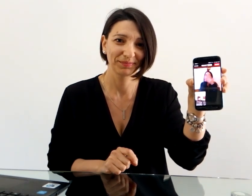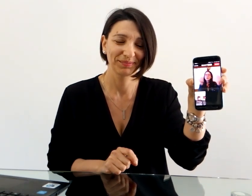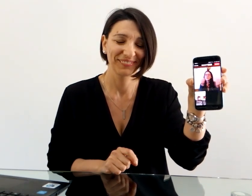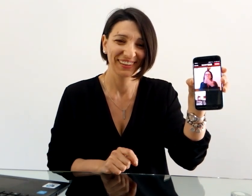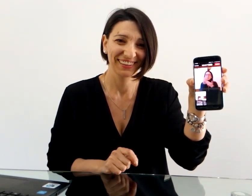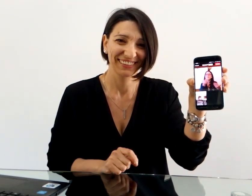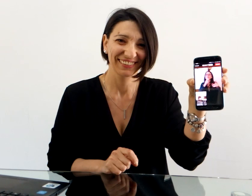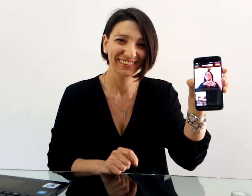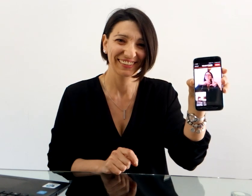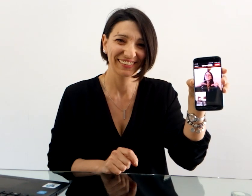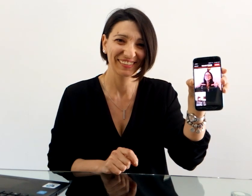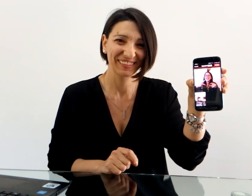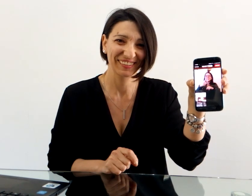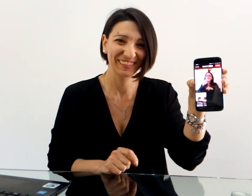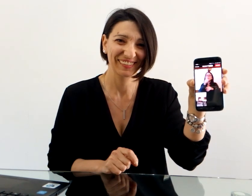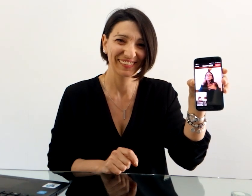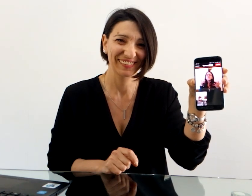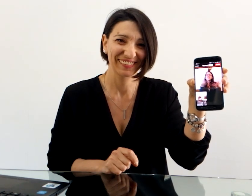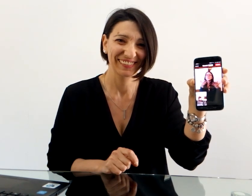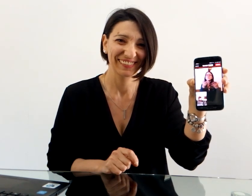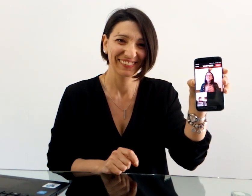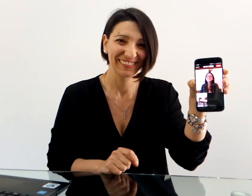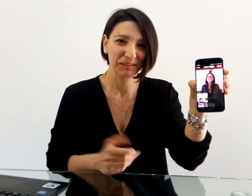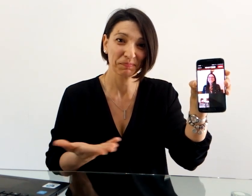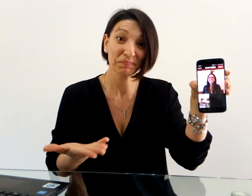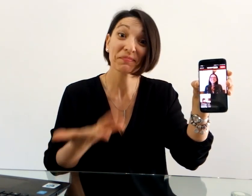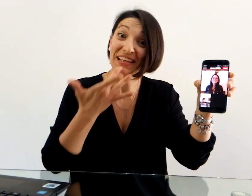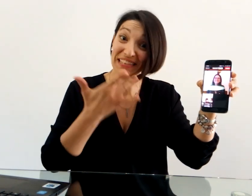Buongiorno, benvenuto in VEASYT Live!, come posso essere utile?